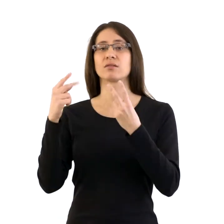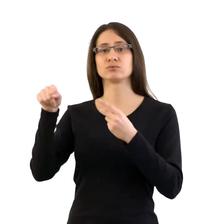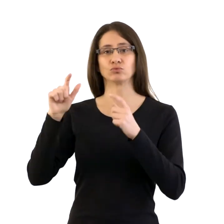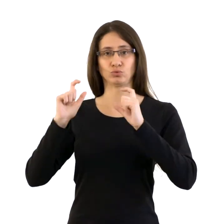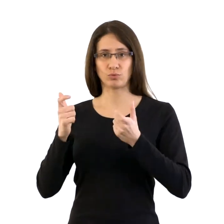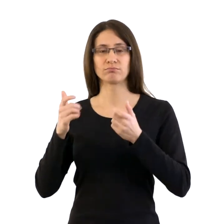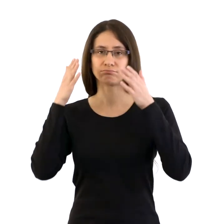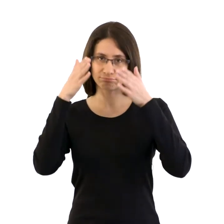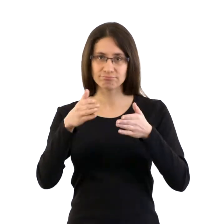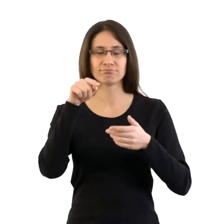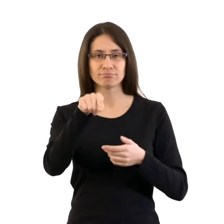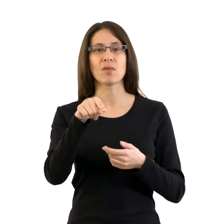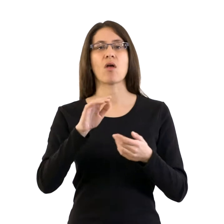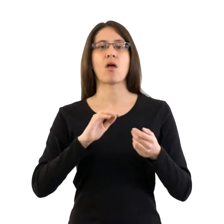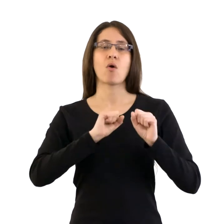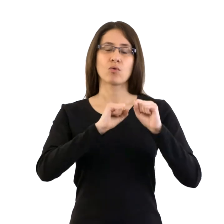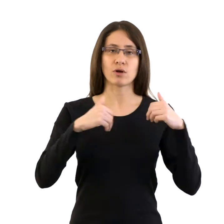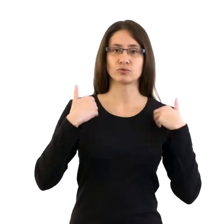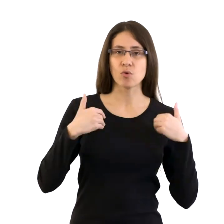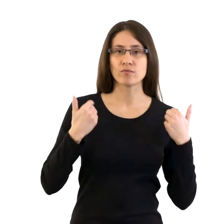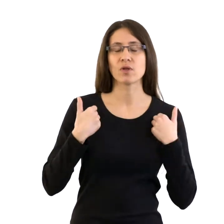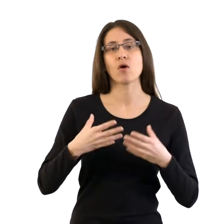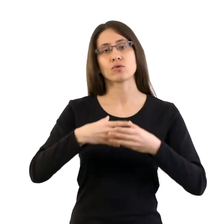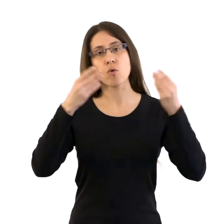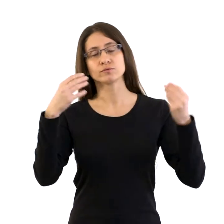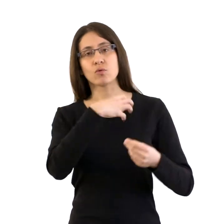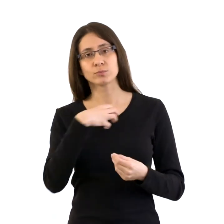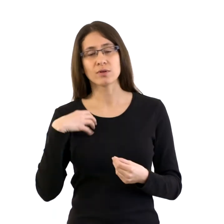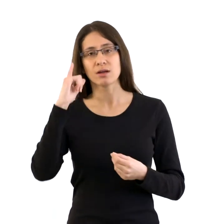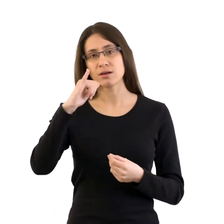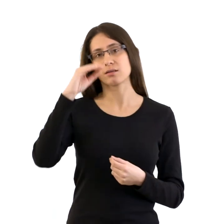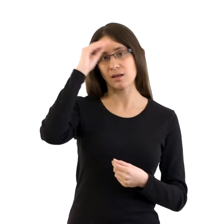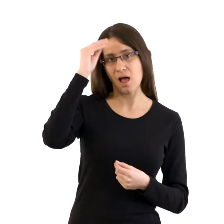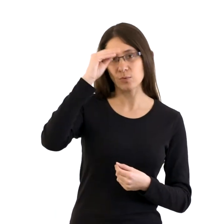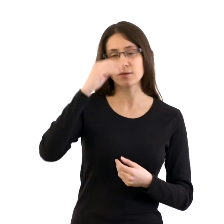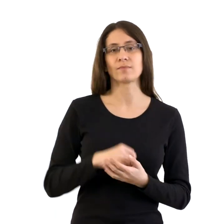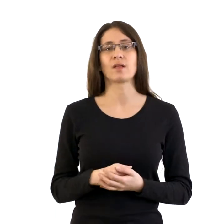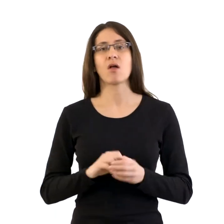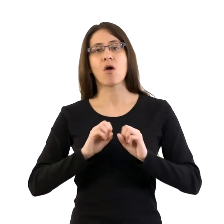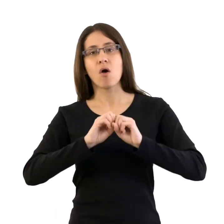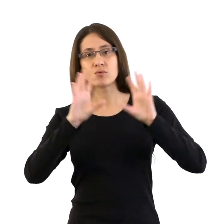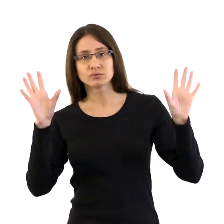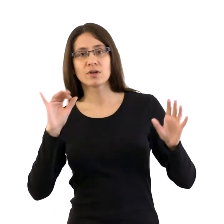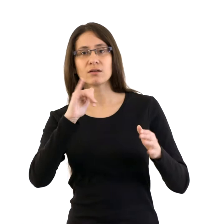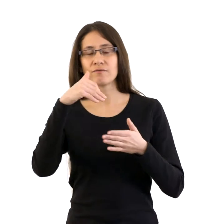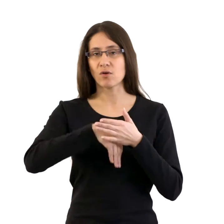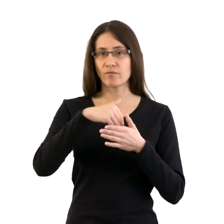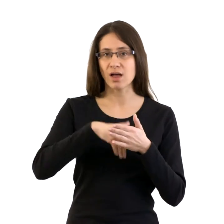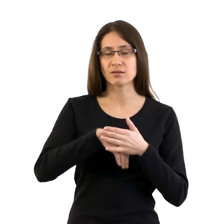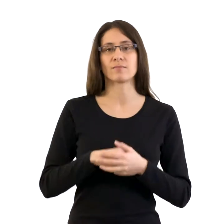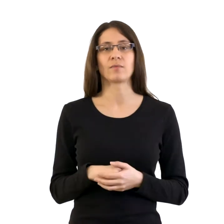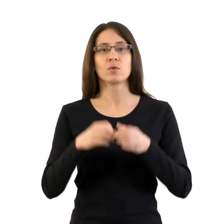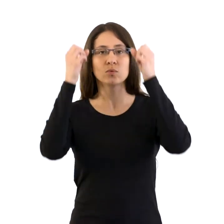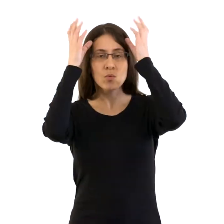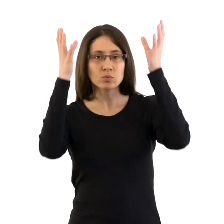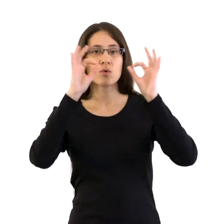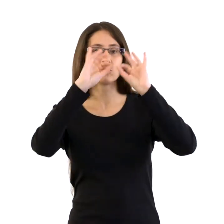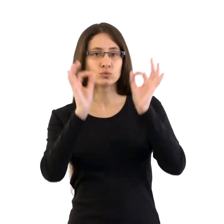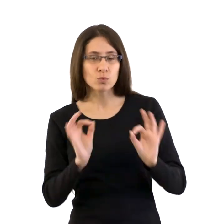w szczególności takich jak: ochrona zdrowia, rozwój gospodarki i nauki, oświata i wychowanie, kultura i sztuka,